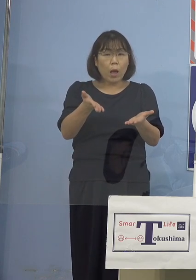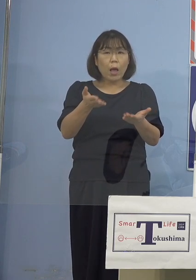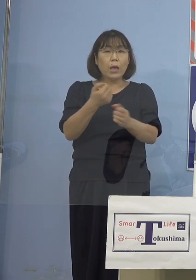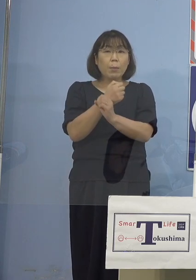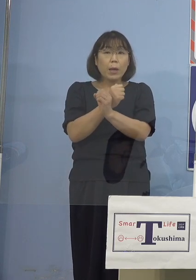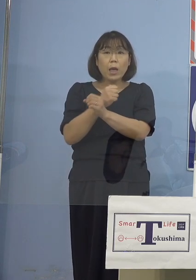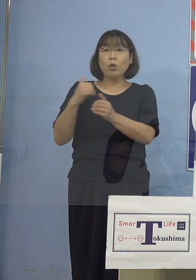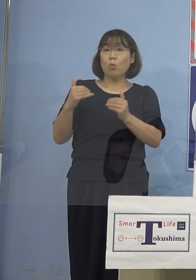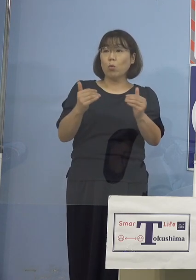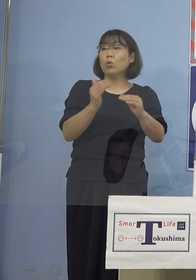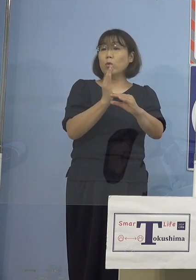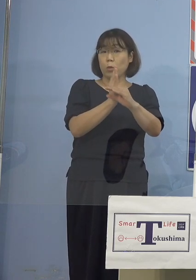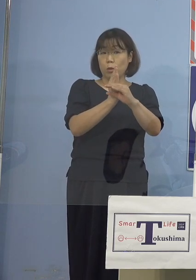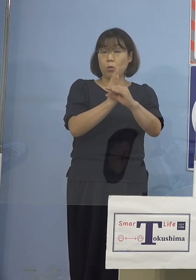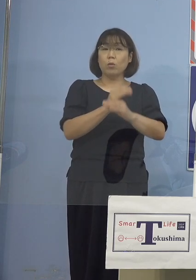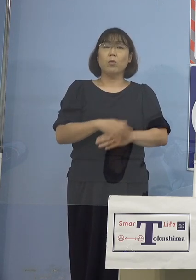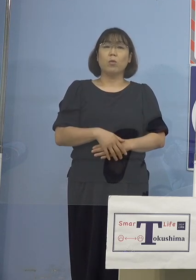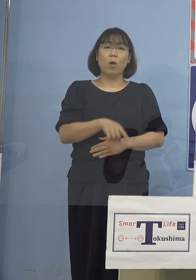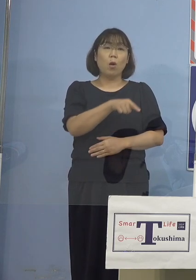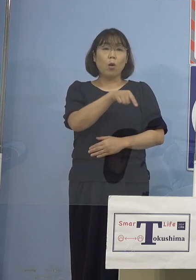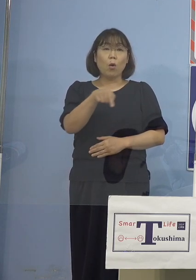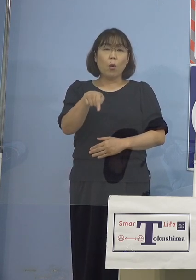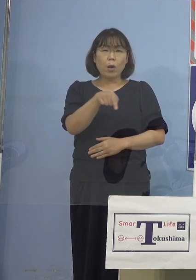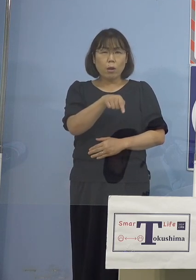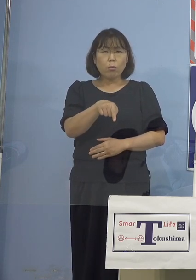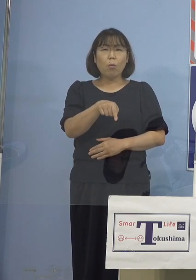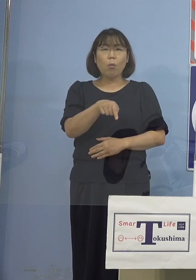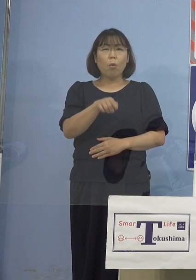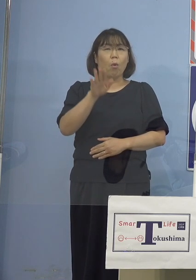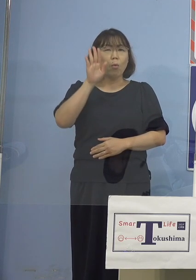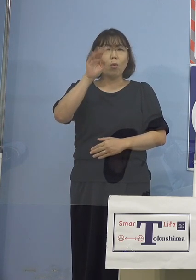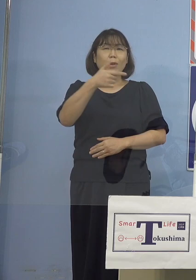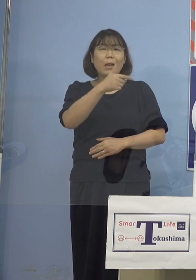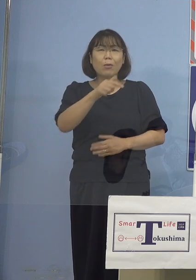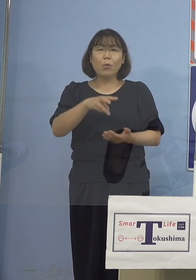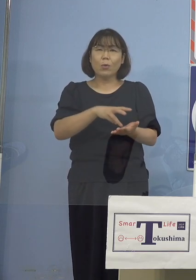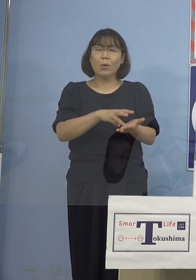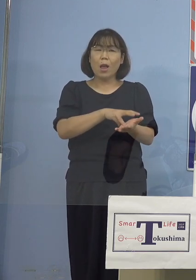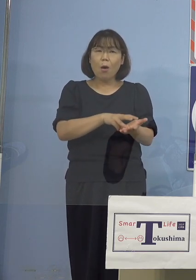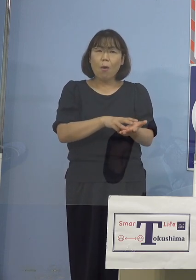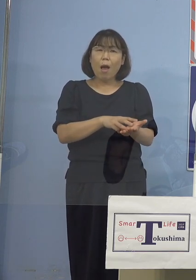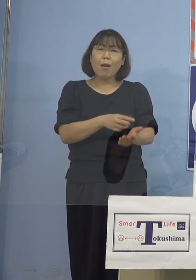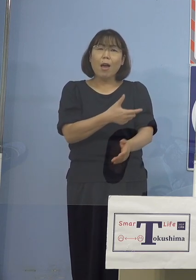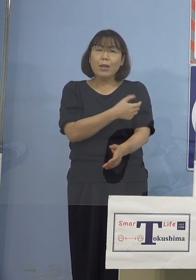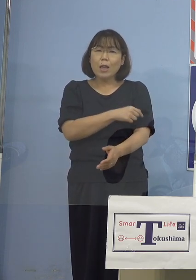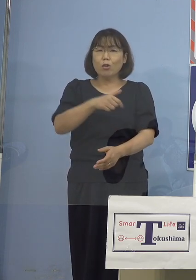こうしたものと 今度は様々なワクチン接種、あるいはブースター接種